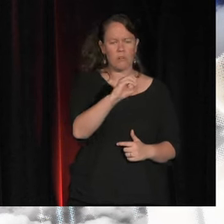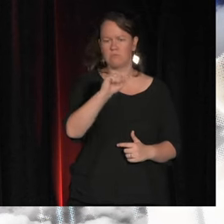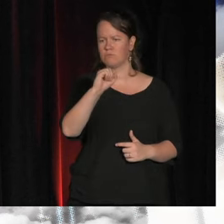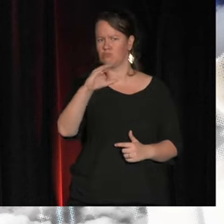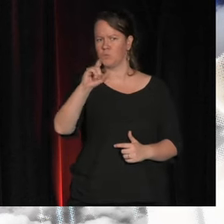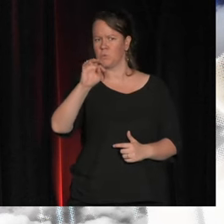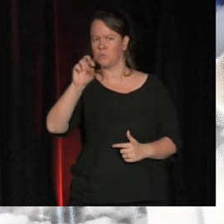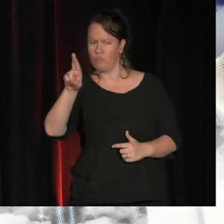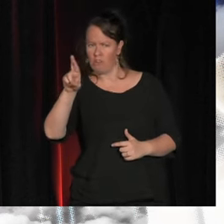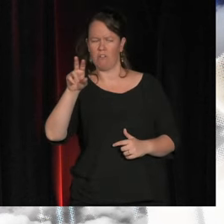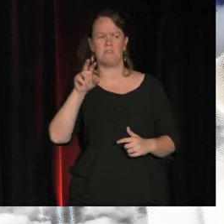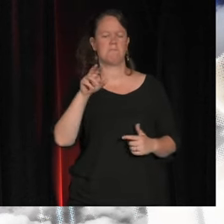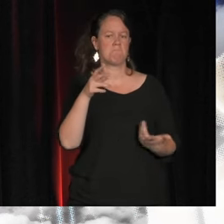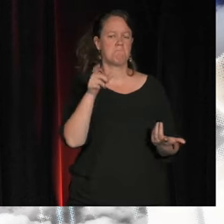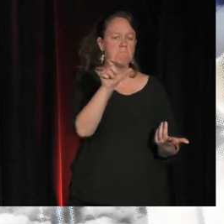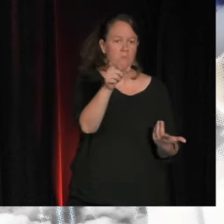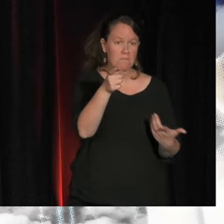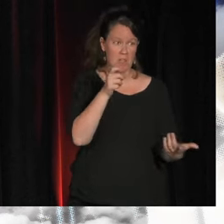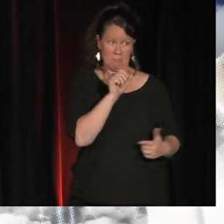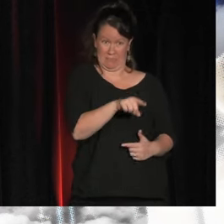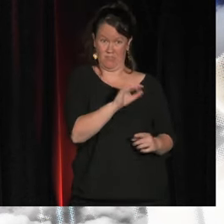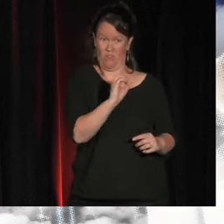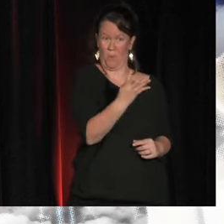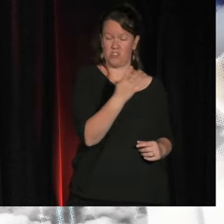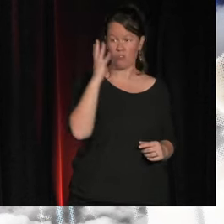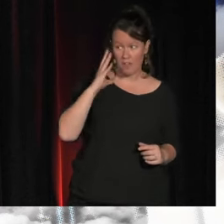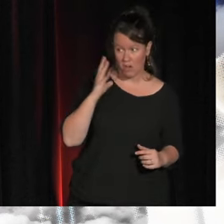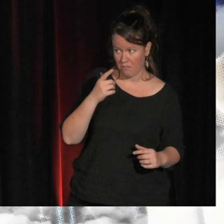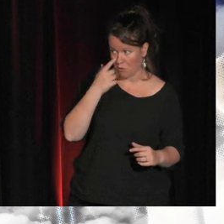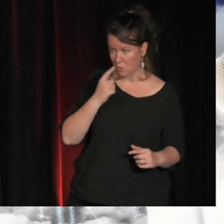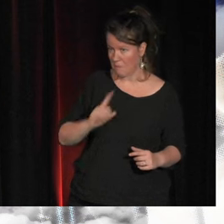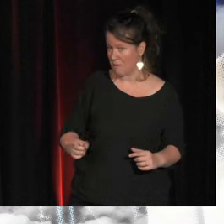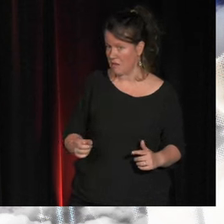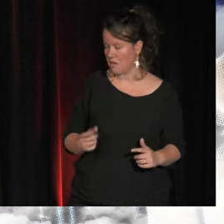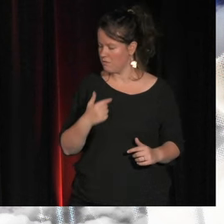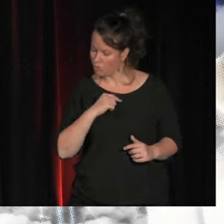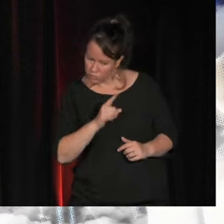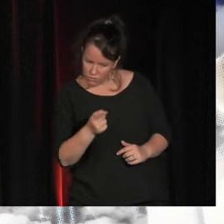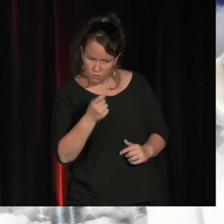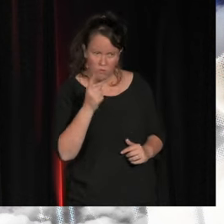Honnêtement, je ne sais pas si on parlait de hero shooter avant. De toute façon, il n'y en avait pas vraiment, parce qu'il y avait éventuellement… Il y avait quoi ?